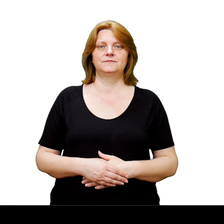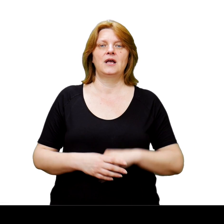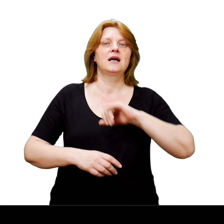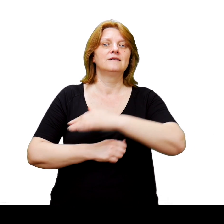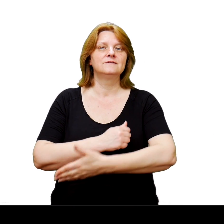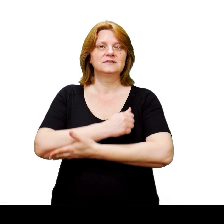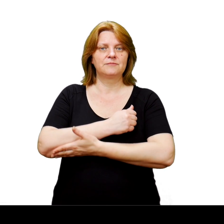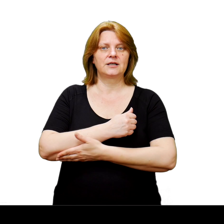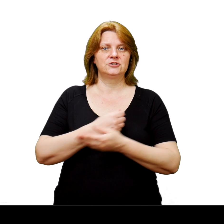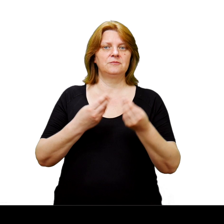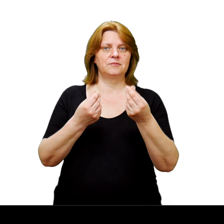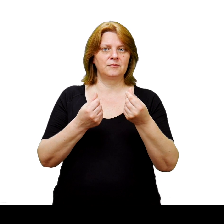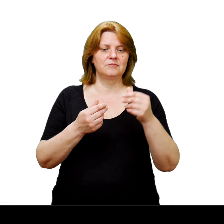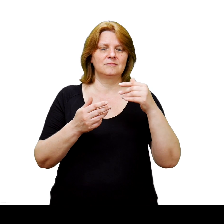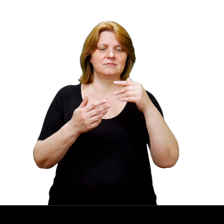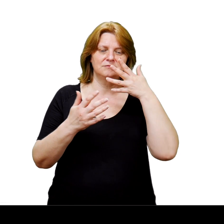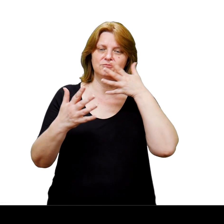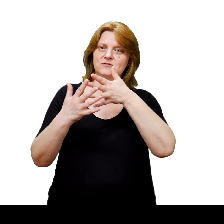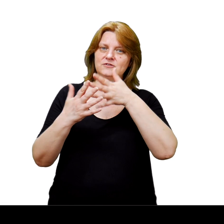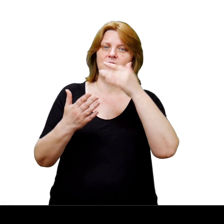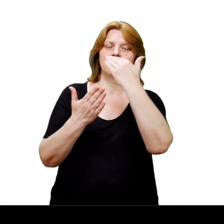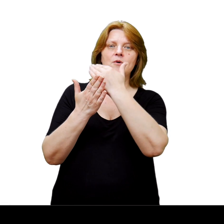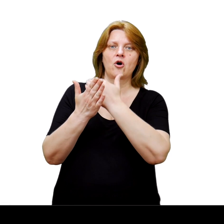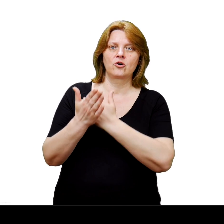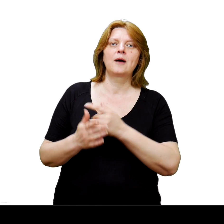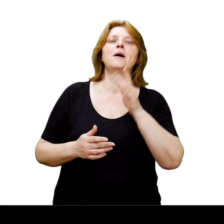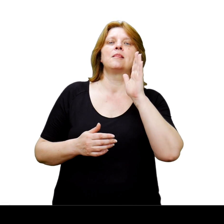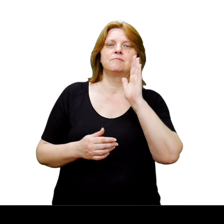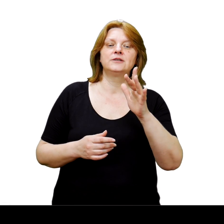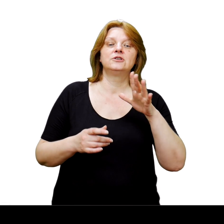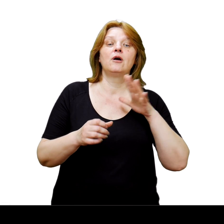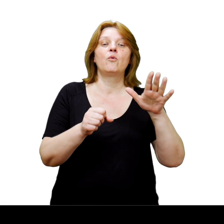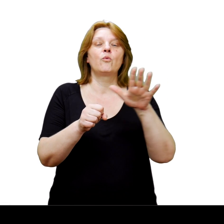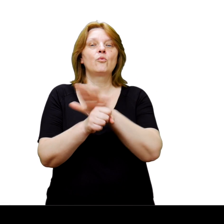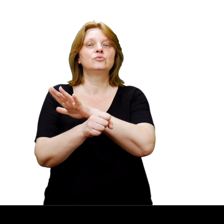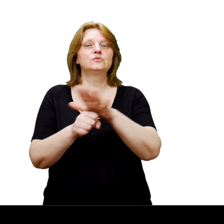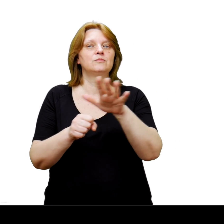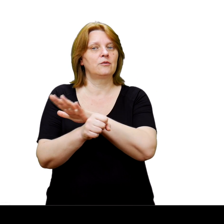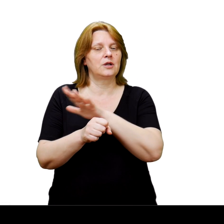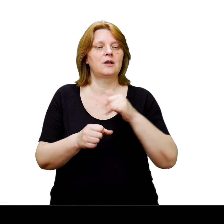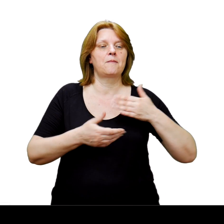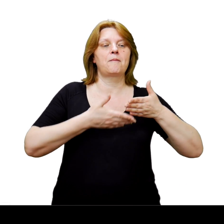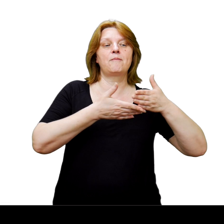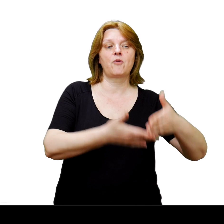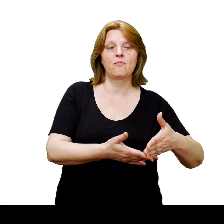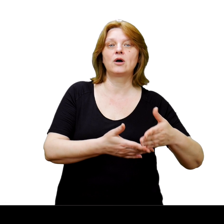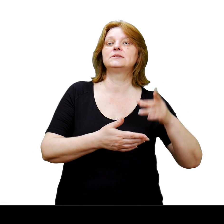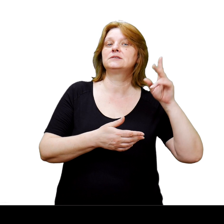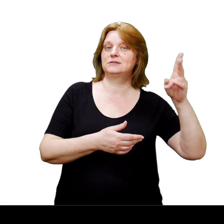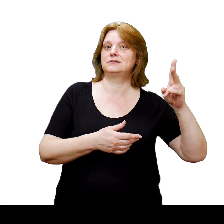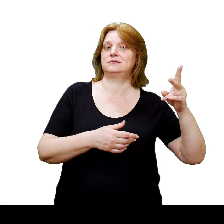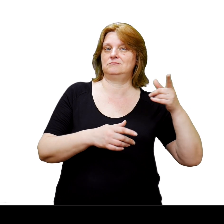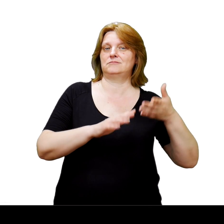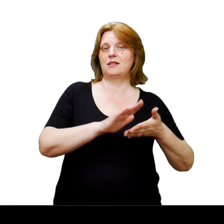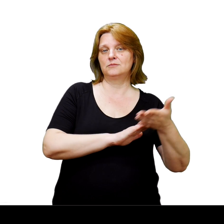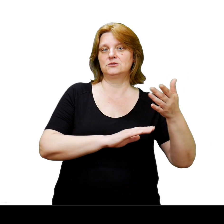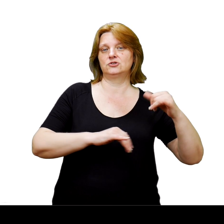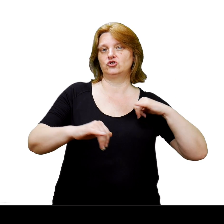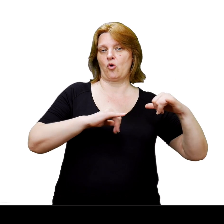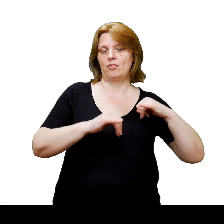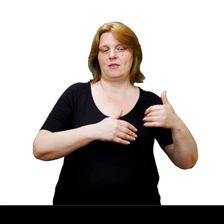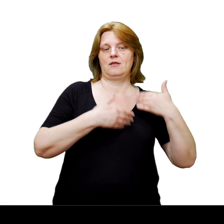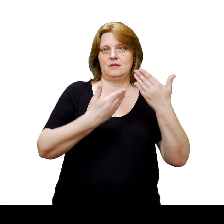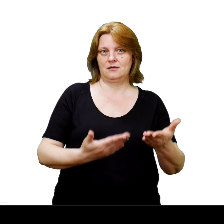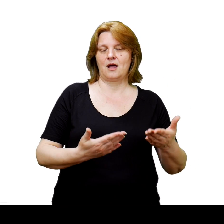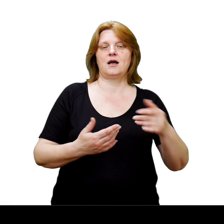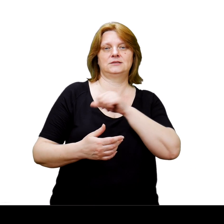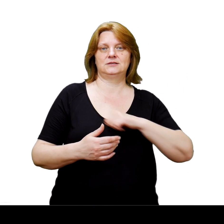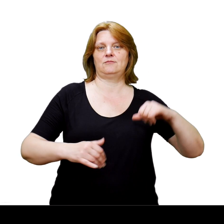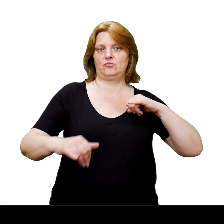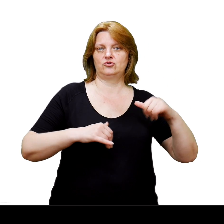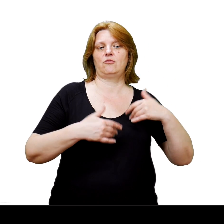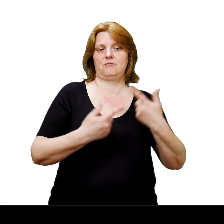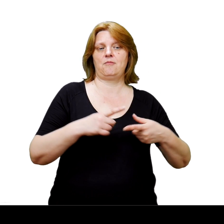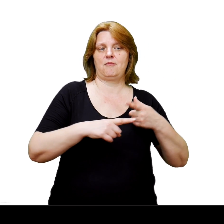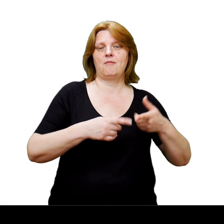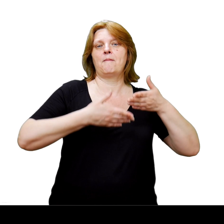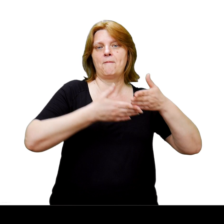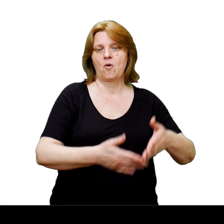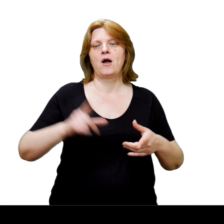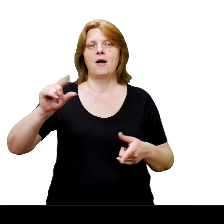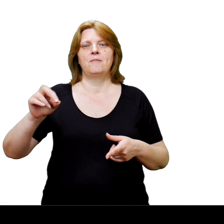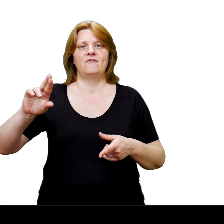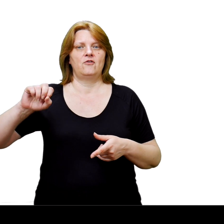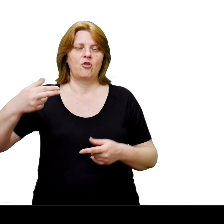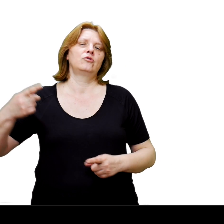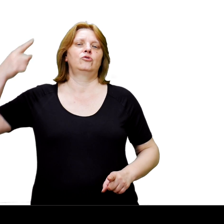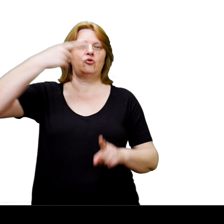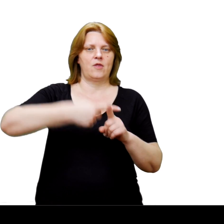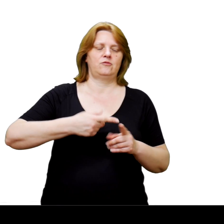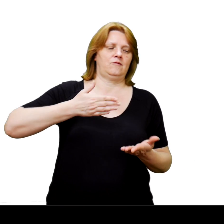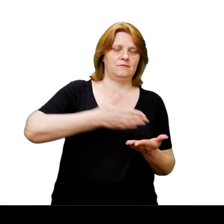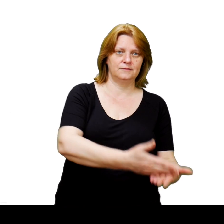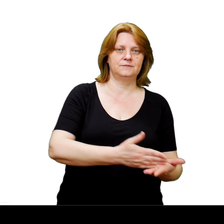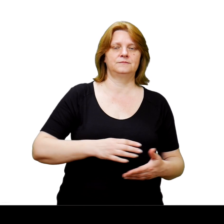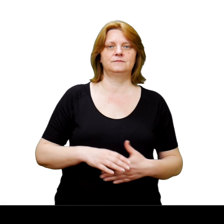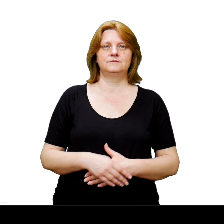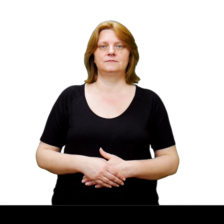Wsparcie finansowe przewidziane w programie będzie stanowić uzupełnienie pomocy udzielanej przez organy administracji rządowej i samorządowej.